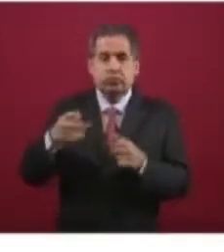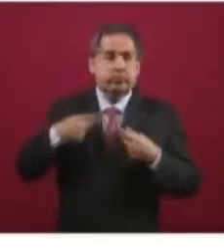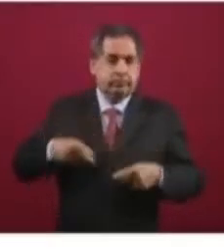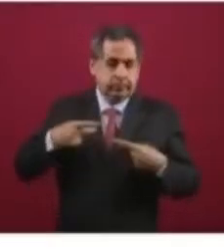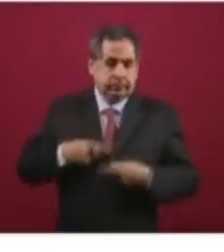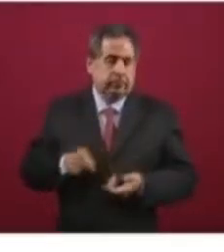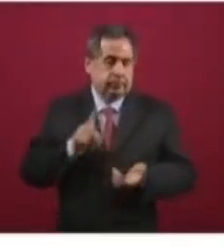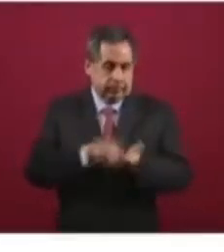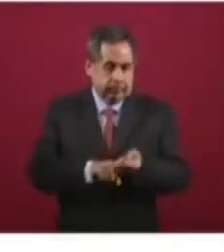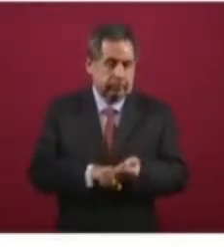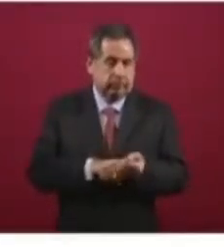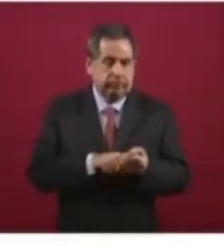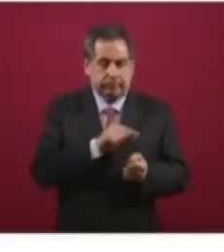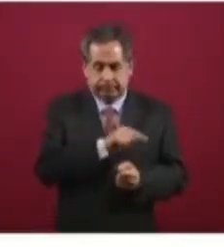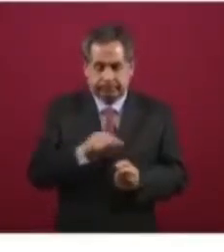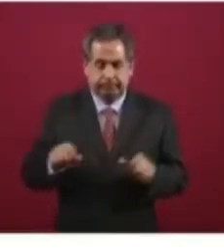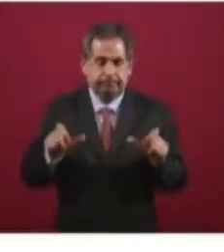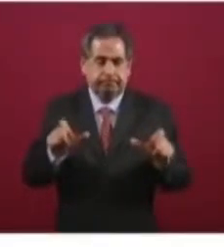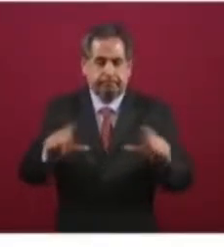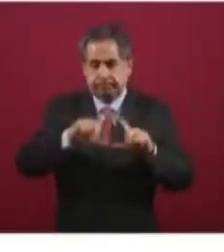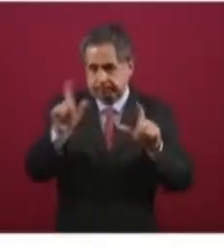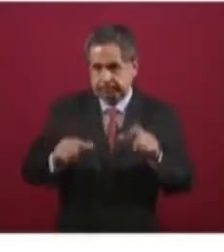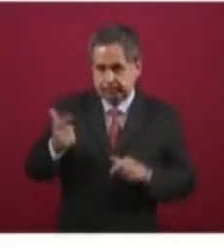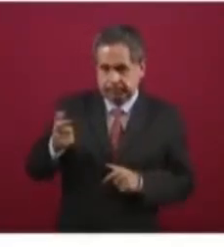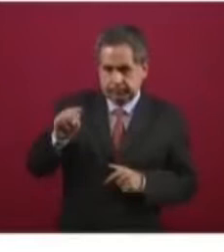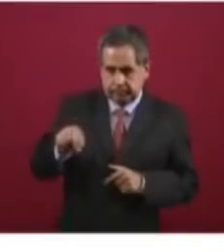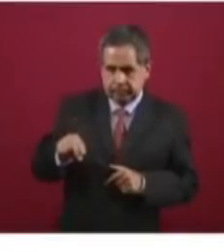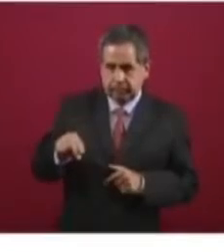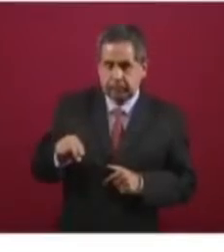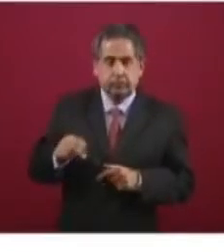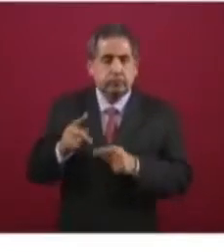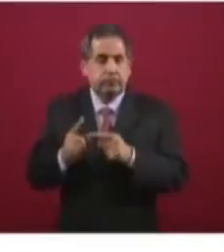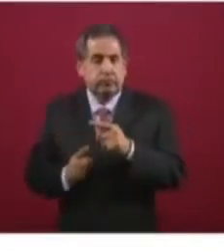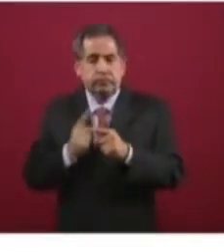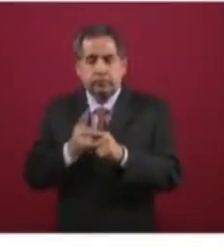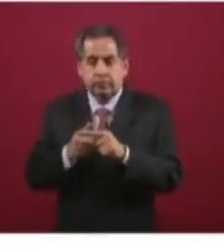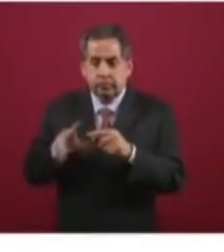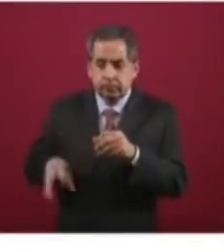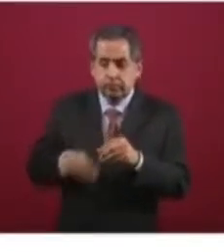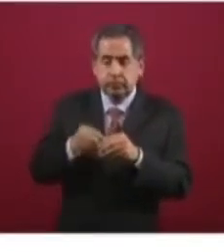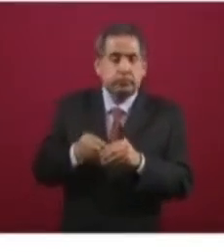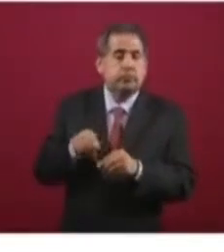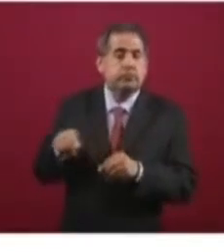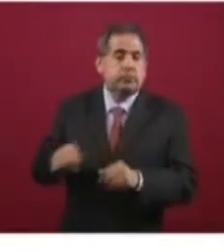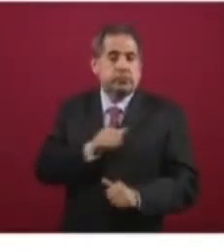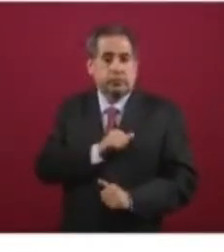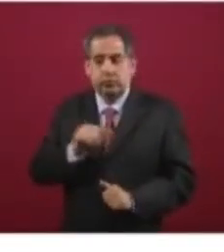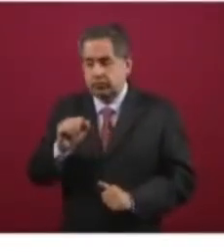integrantes de la Guardia Nacional; si le añadimos el despliegue permanente de Sedena,